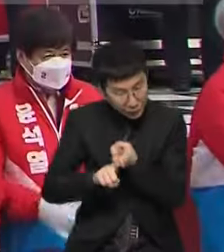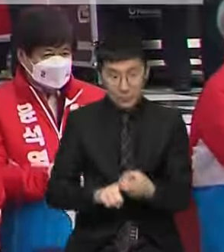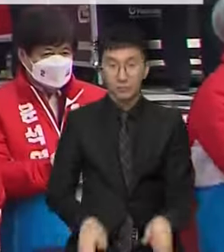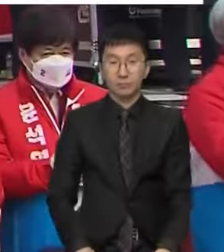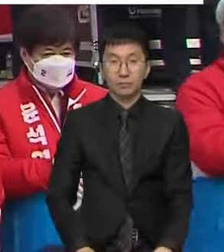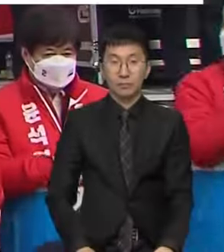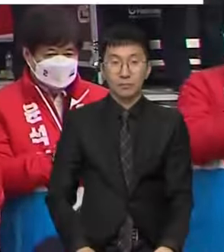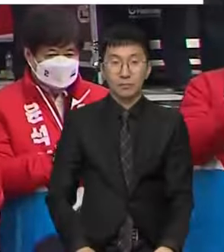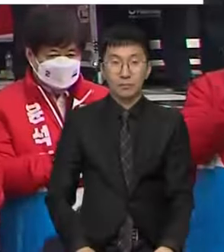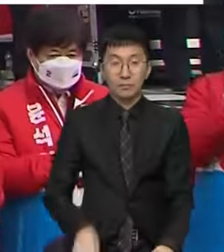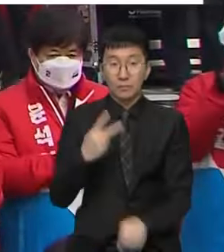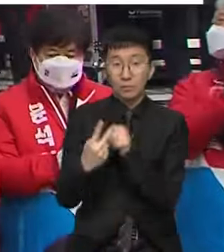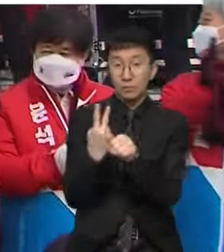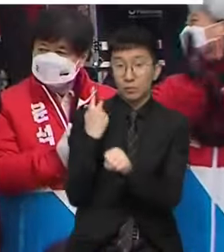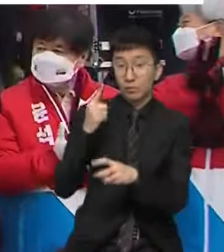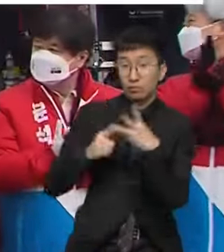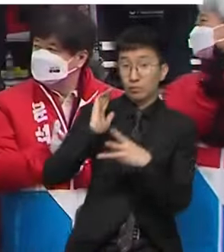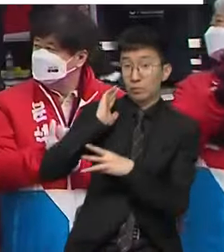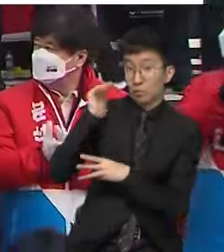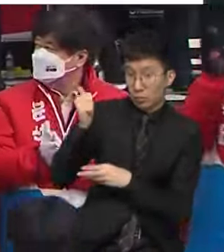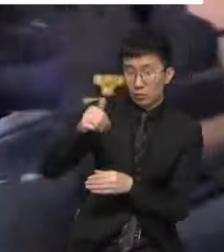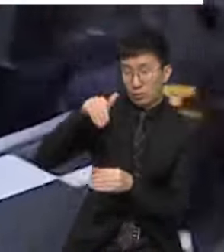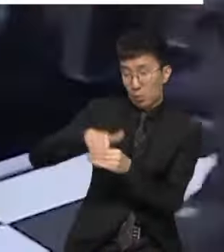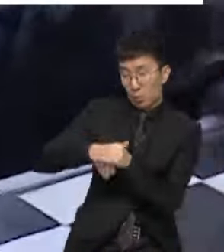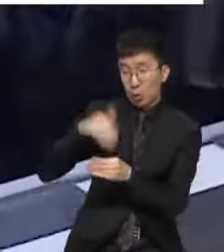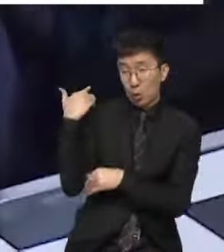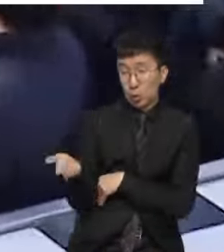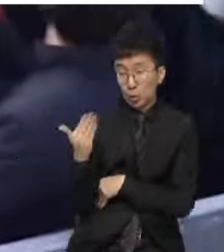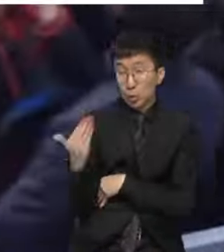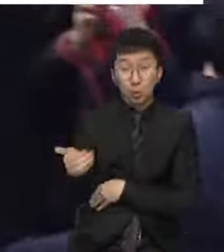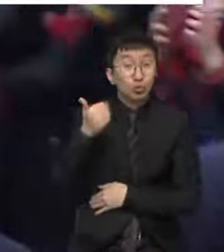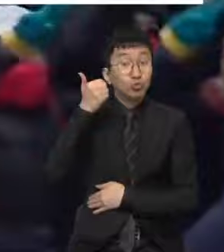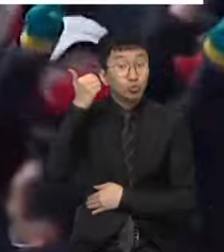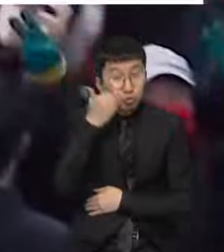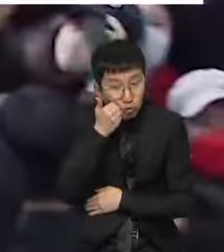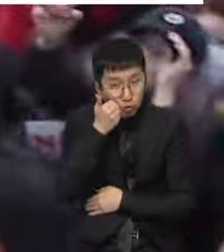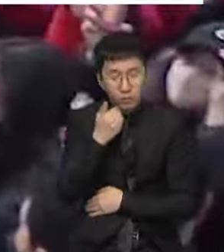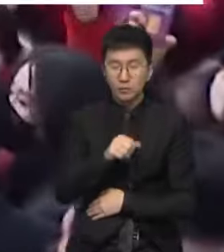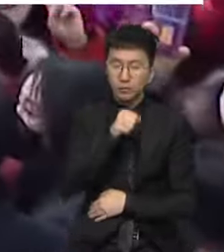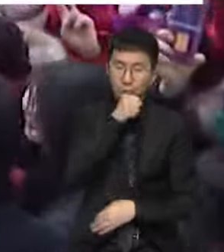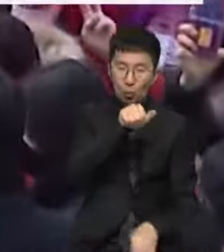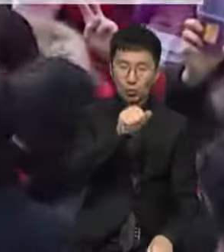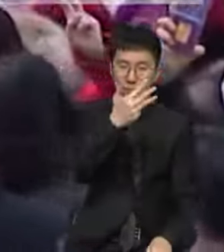2년 전 대선에서 윤석열 대통령에게 58.7%의 지지를 보냈던 이른바 이대남.